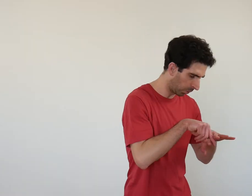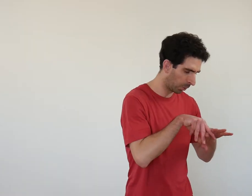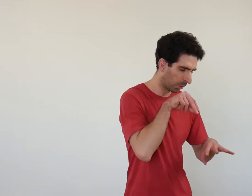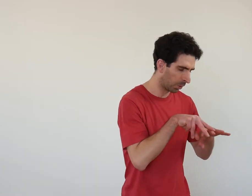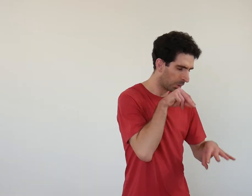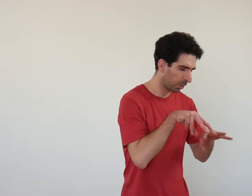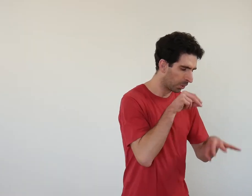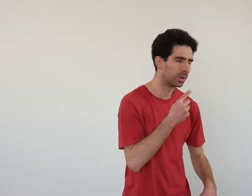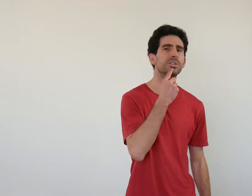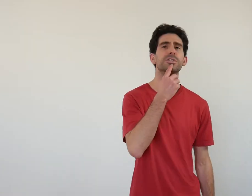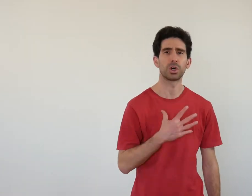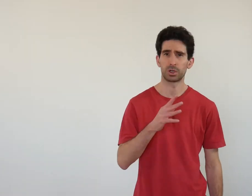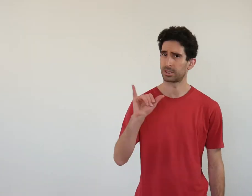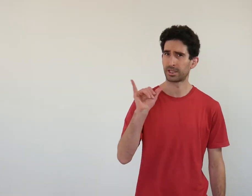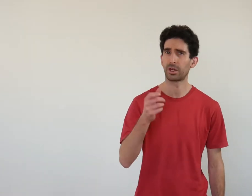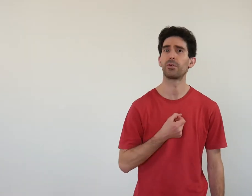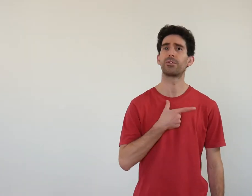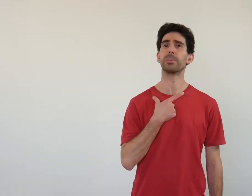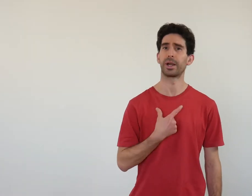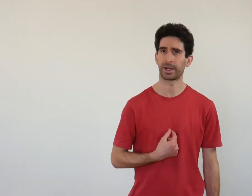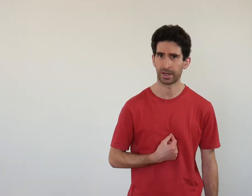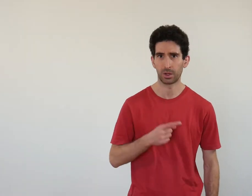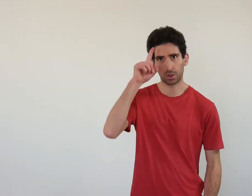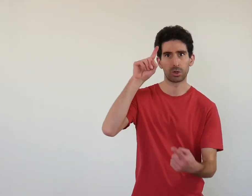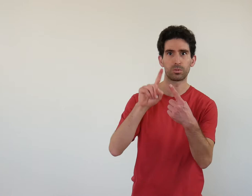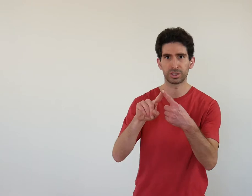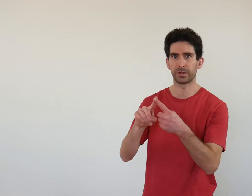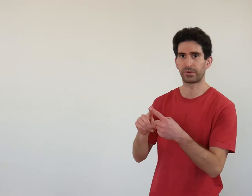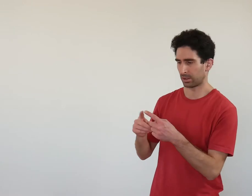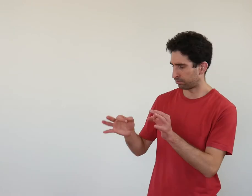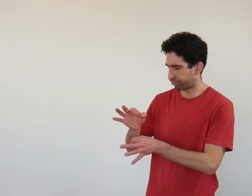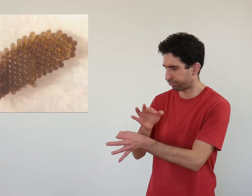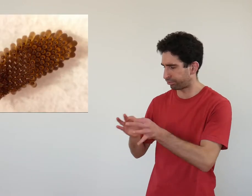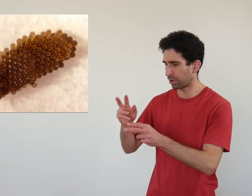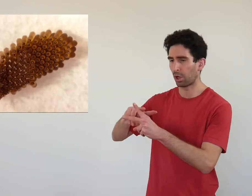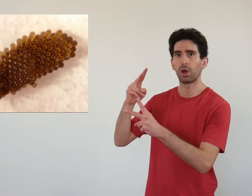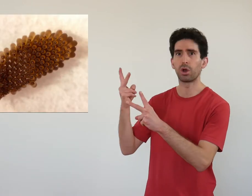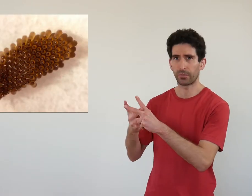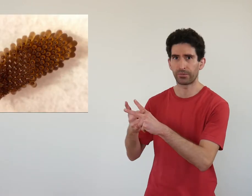Qui aspire le sang ? Les femelles pour leurs oeufs.